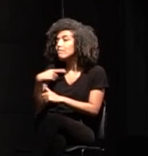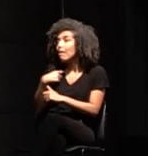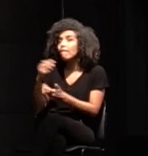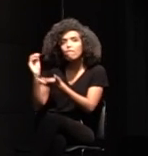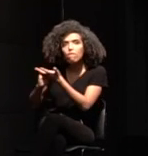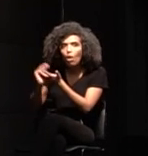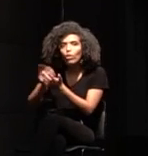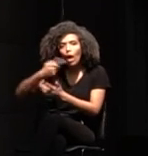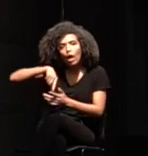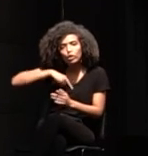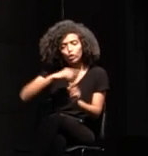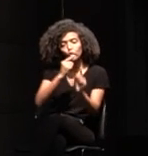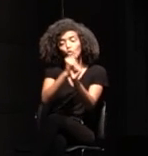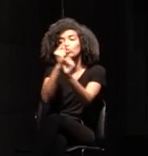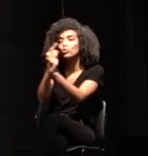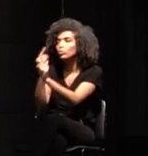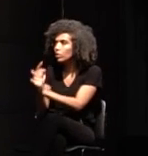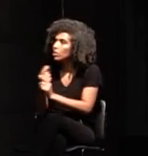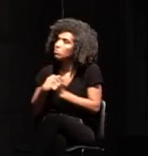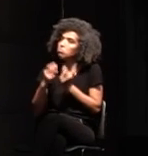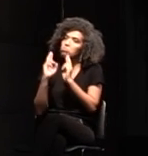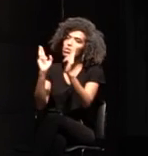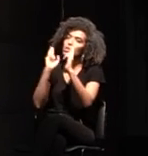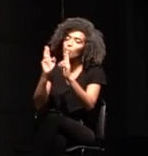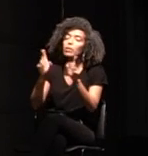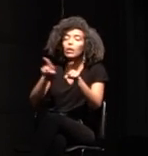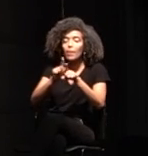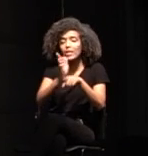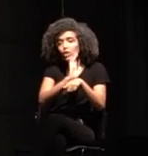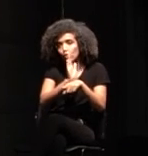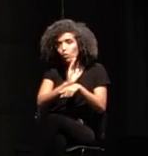esperamos que eles também sejam digitalizados eventualmente.